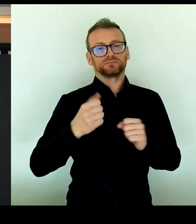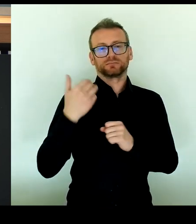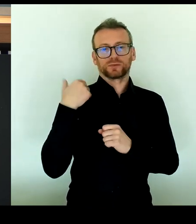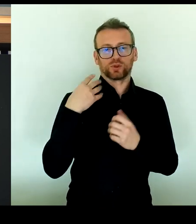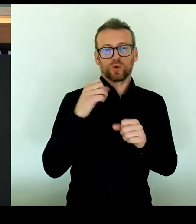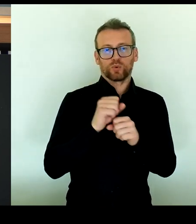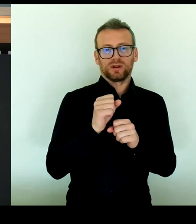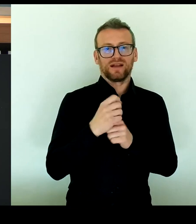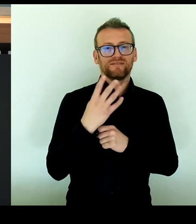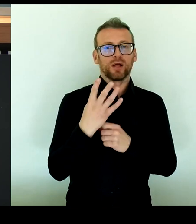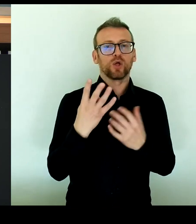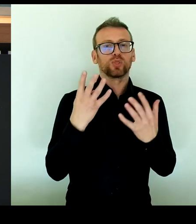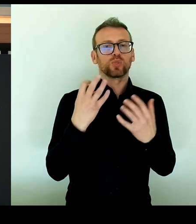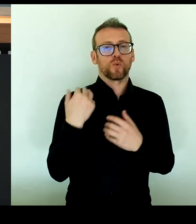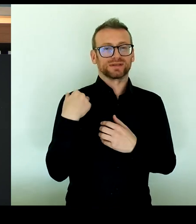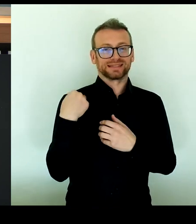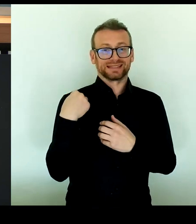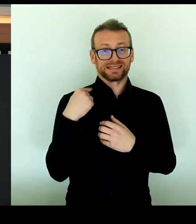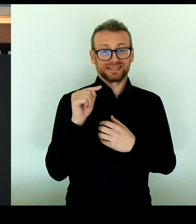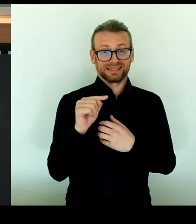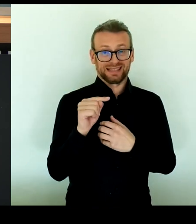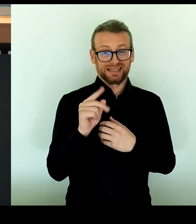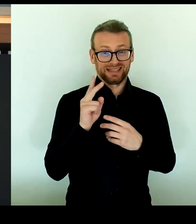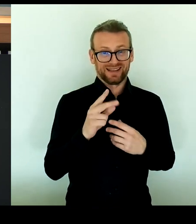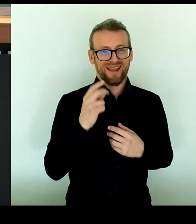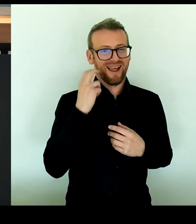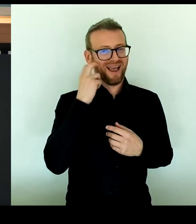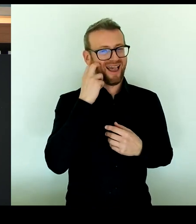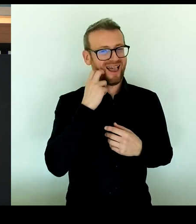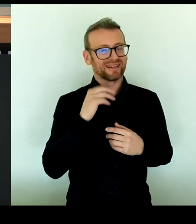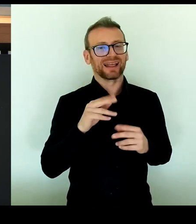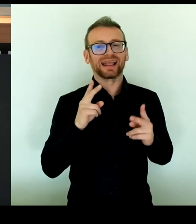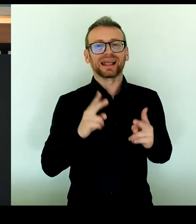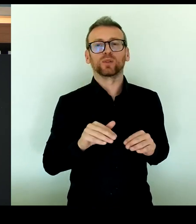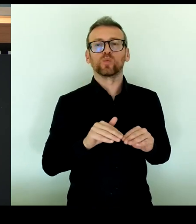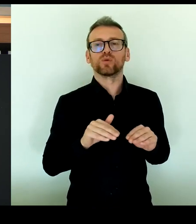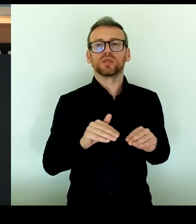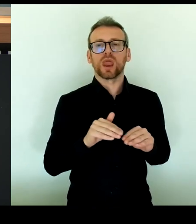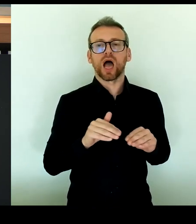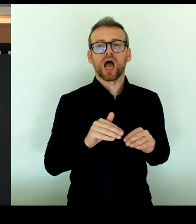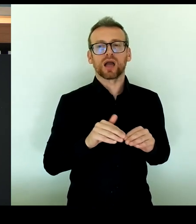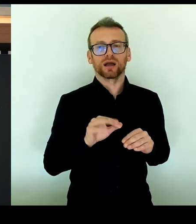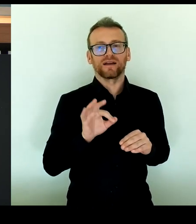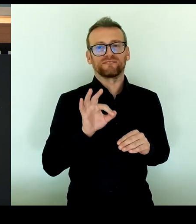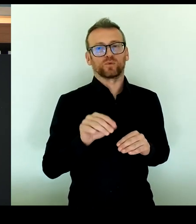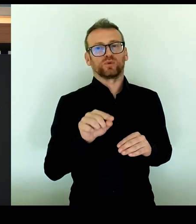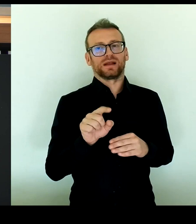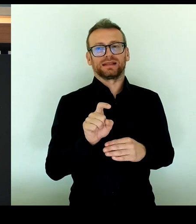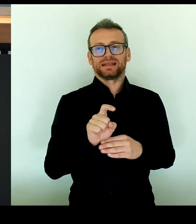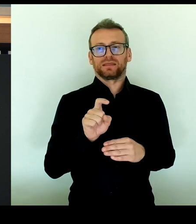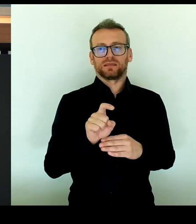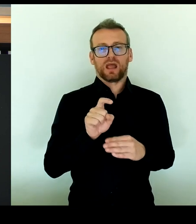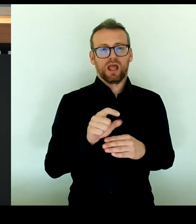Natürlich war das ein mühsamer Weg, gerade im Schulbereich wurde oft ein Gegensatz zwischen